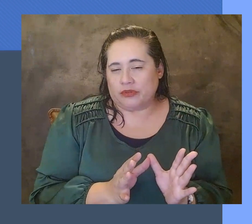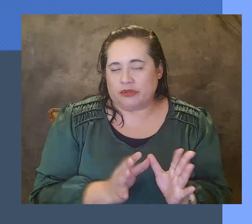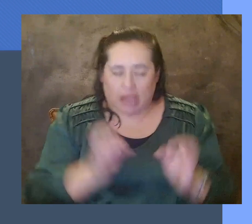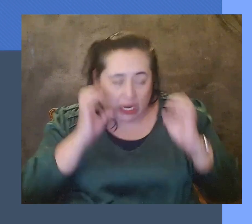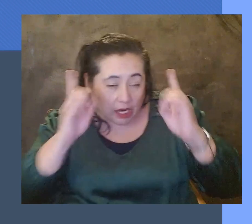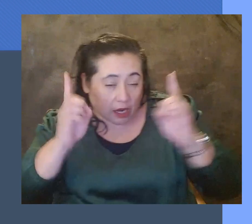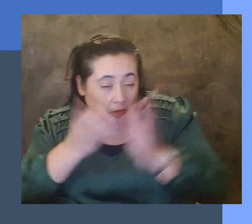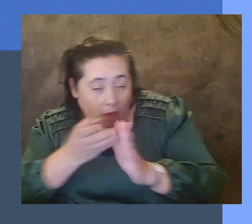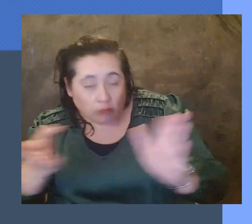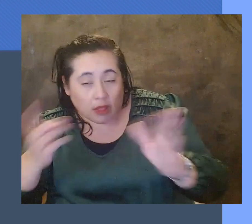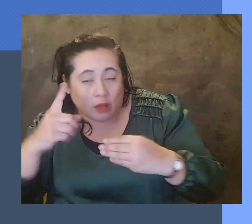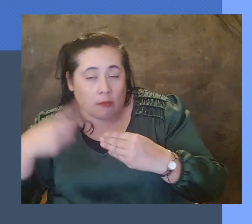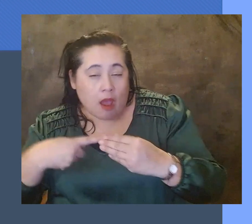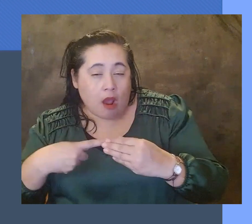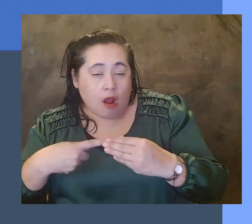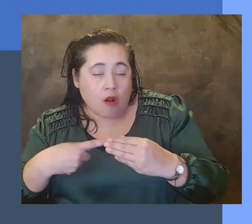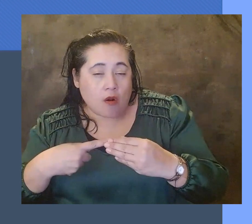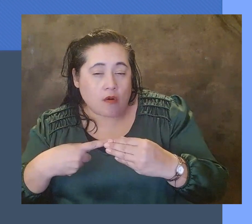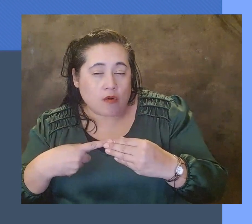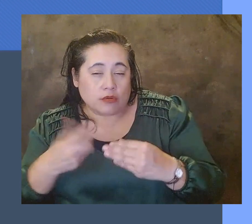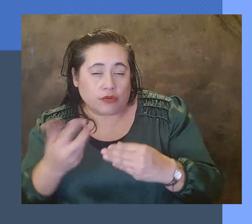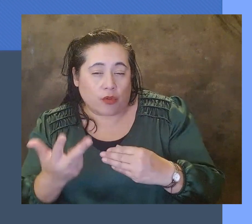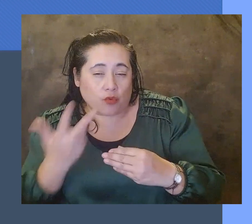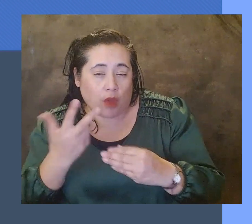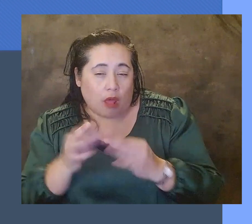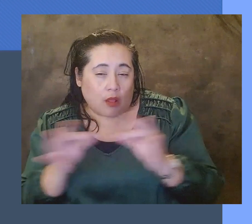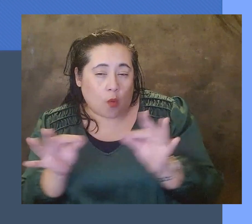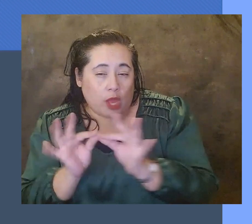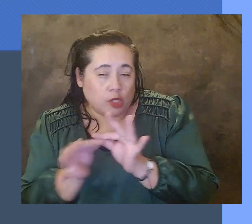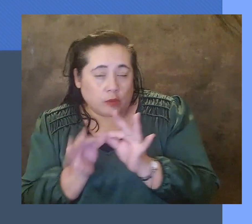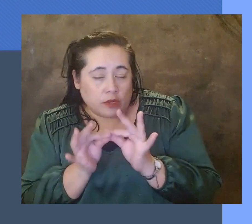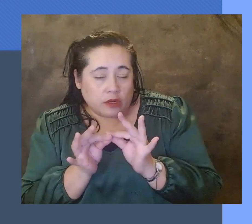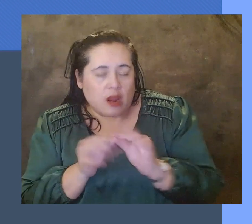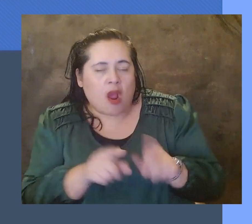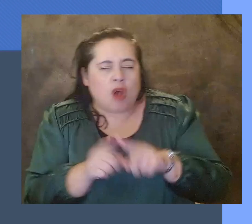Para educar al público sobre interpretación trilingüe y para ...